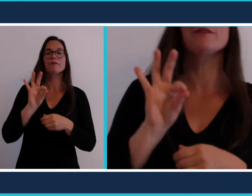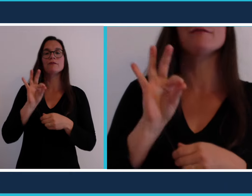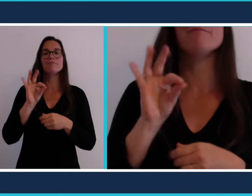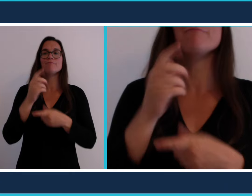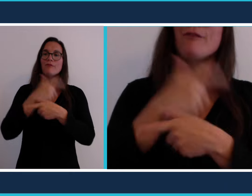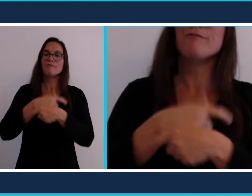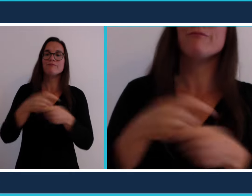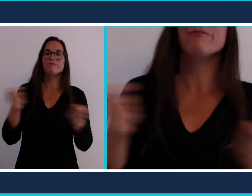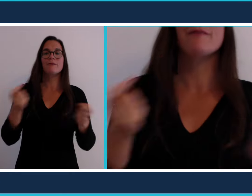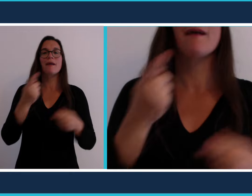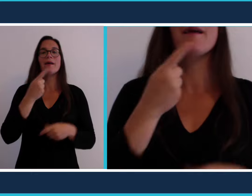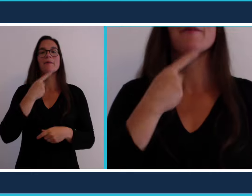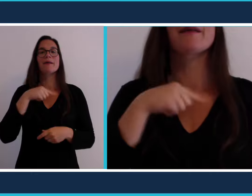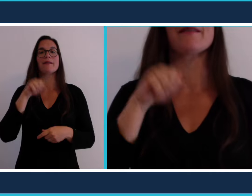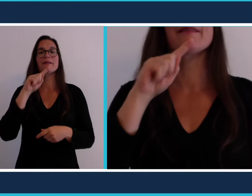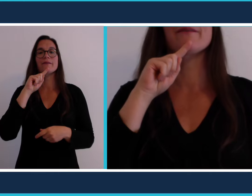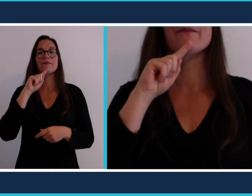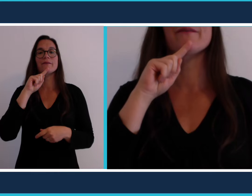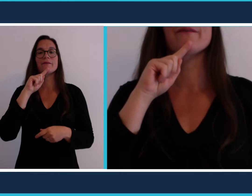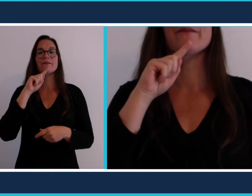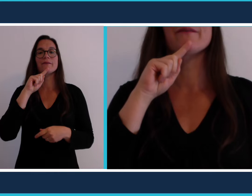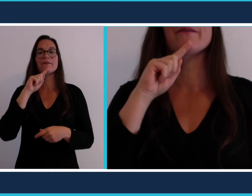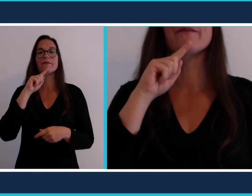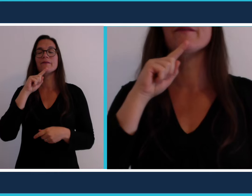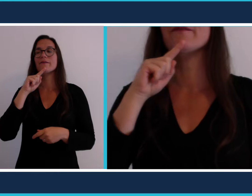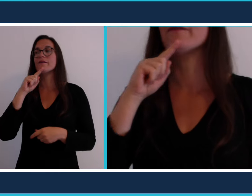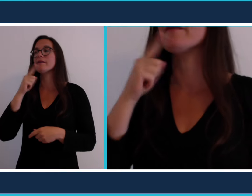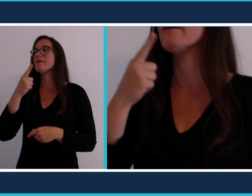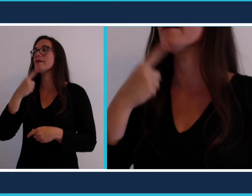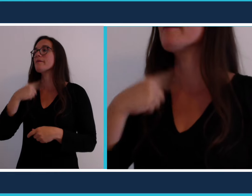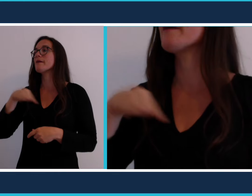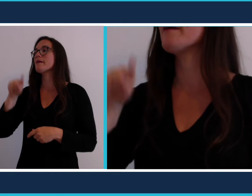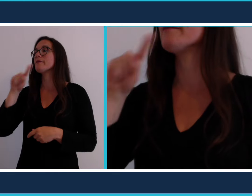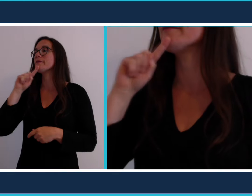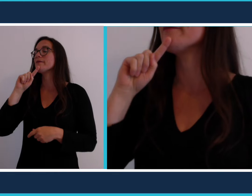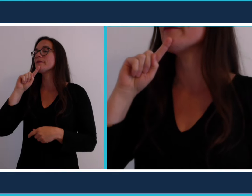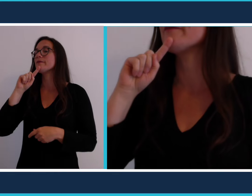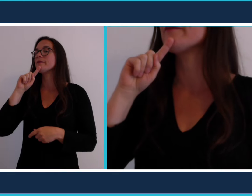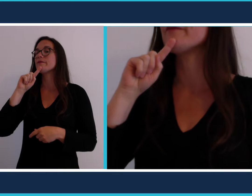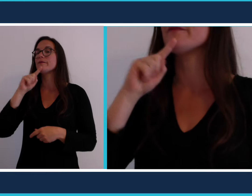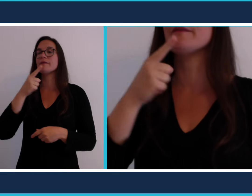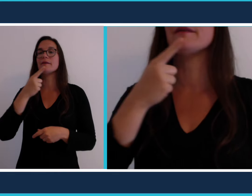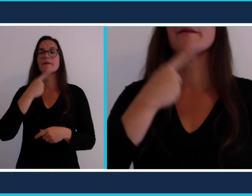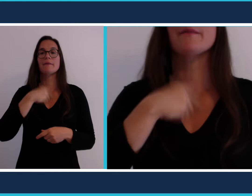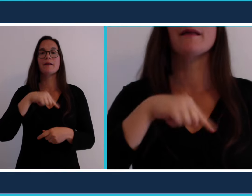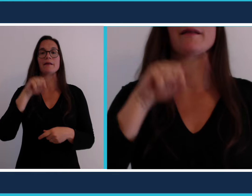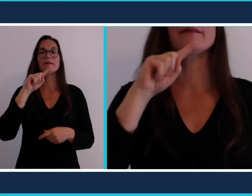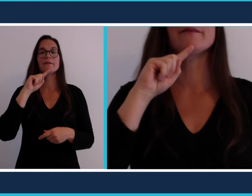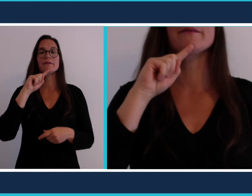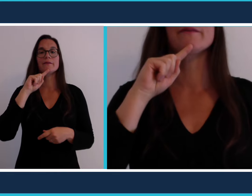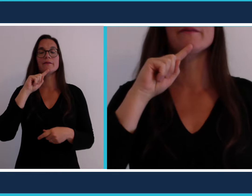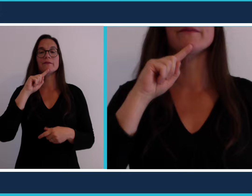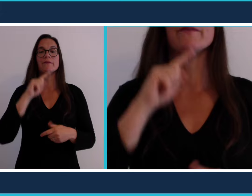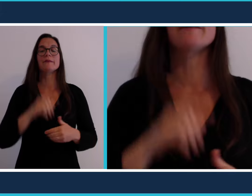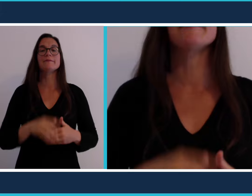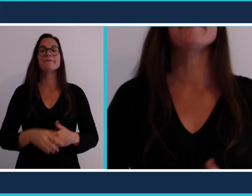pour prendre l'[apéritif] [apéritif]